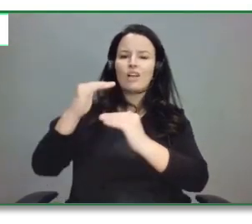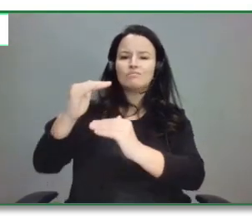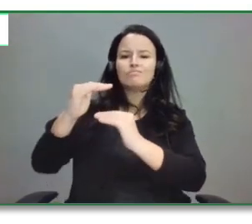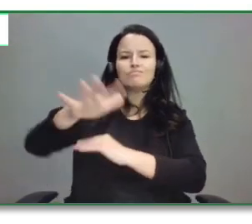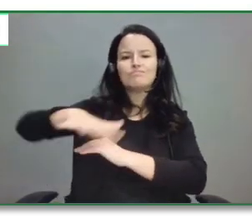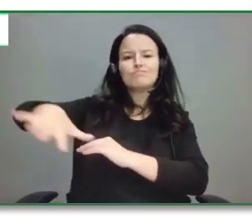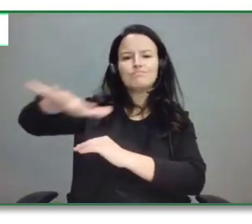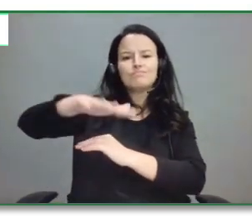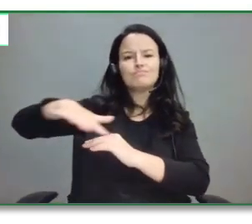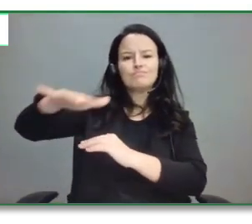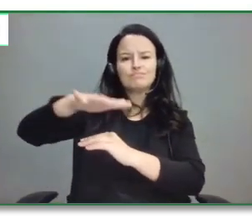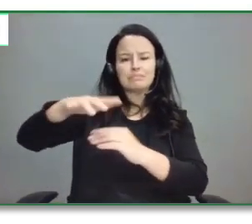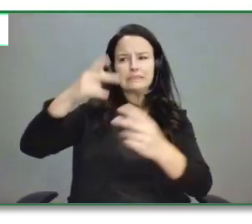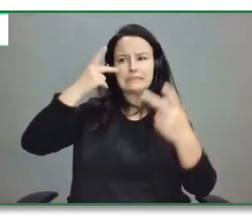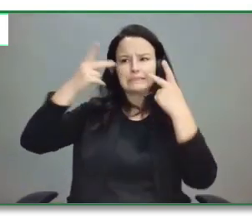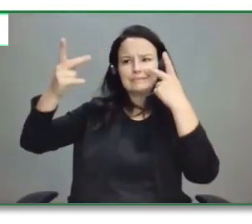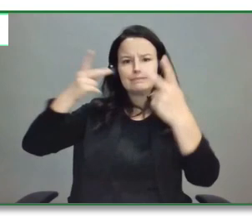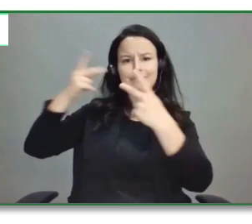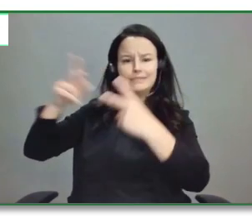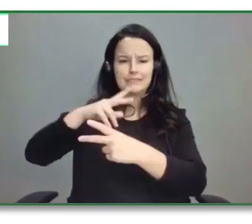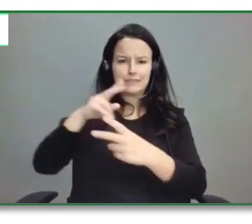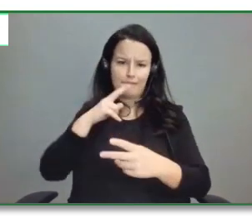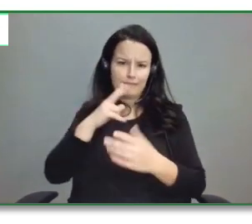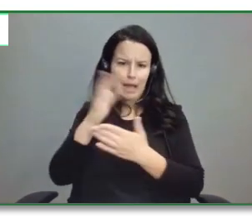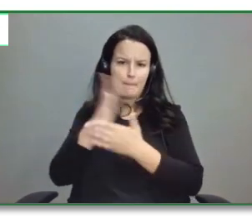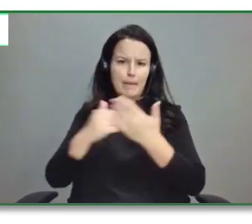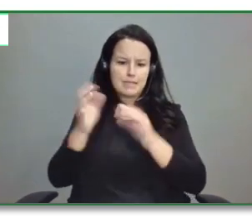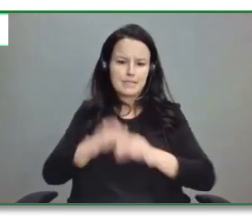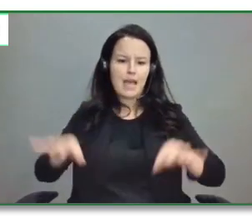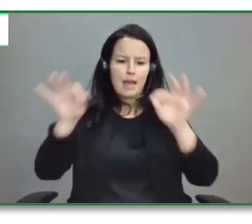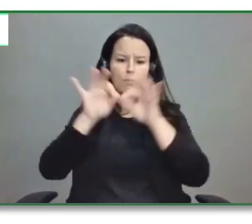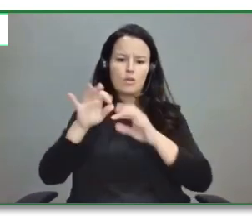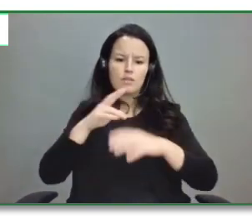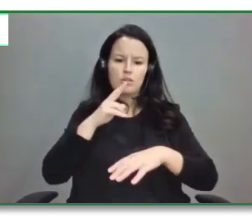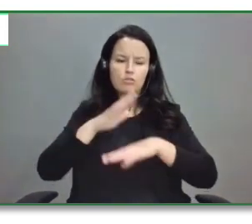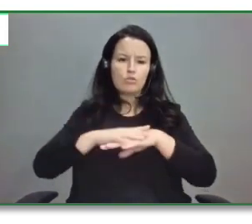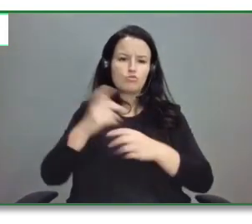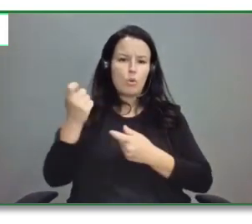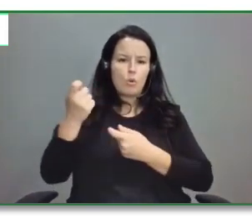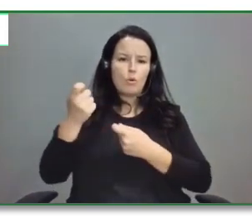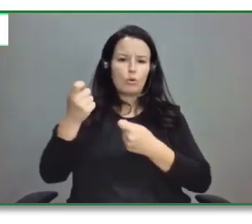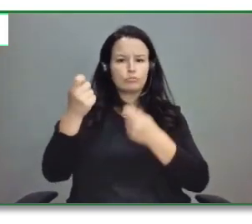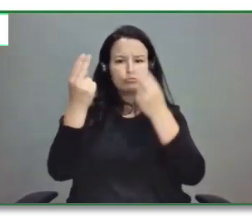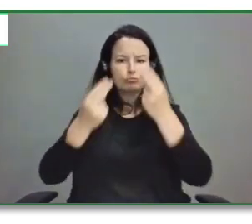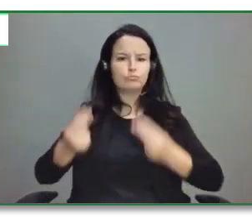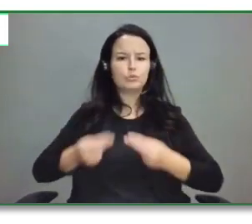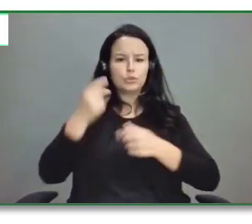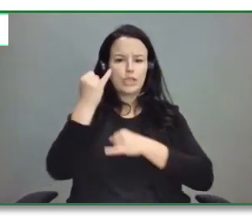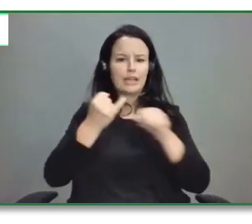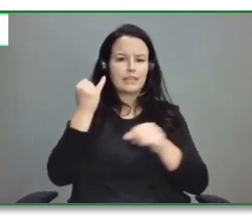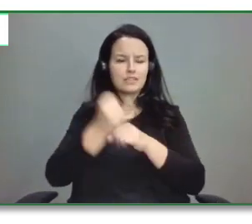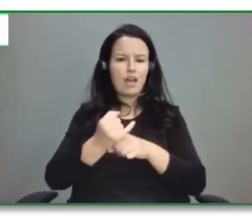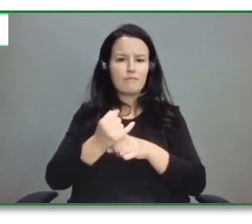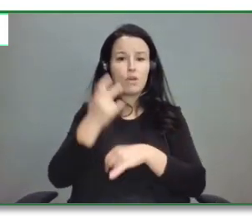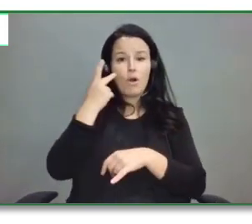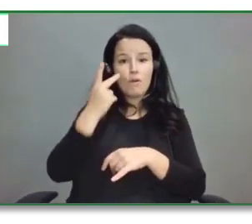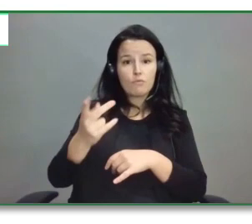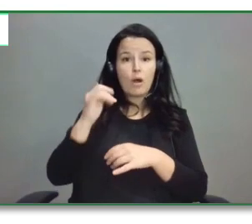touristique mondiale dont l'échelle et l'impact sont énormes les shifts